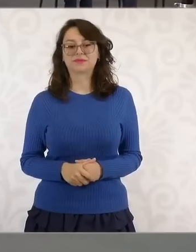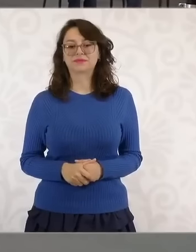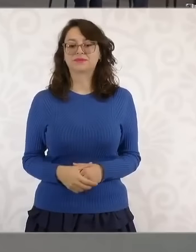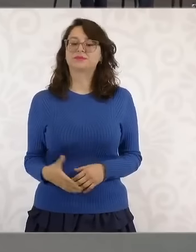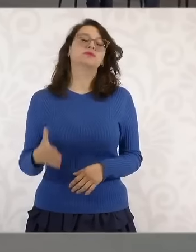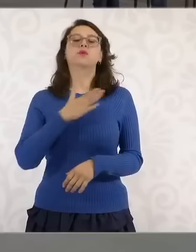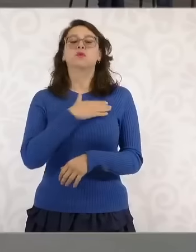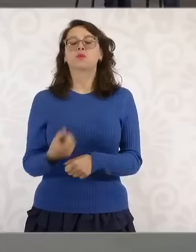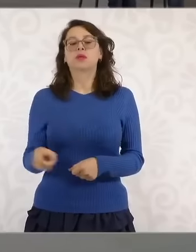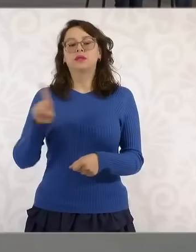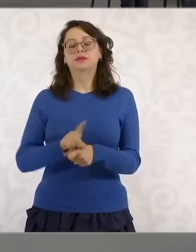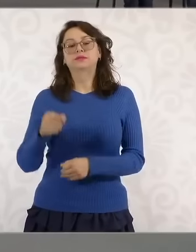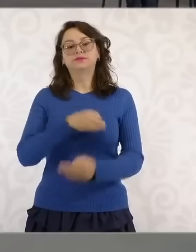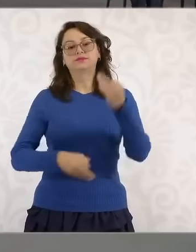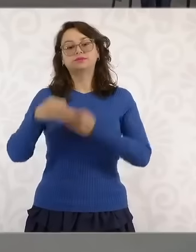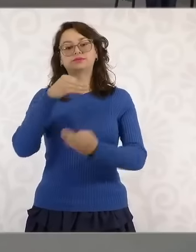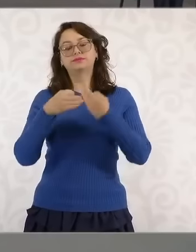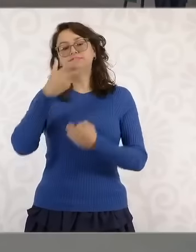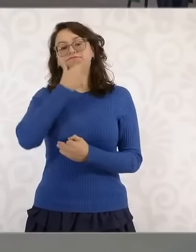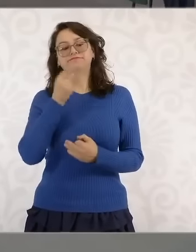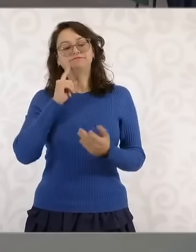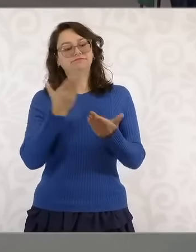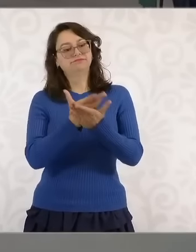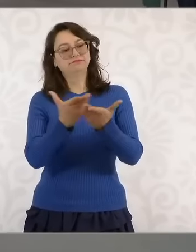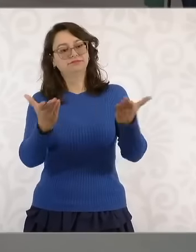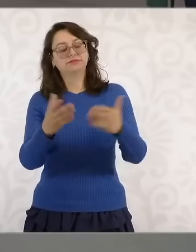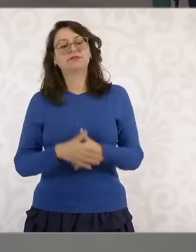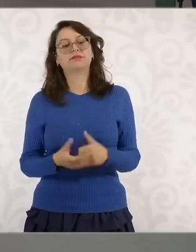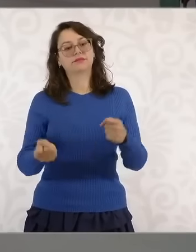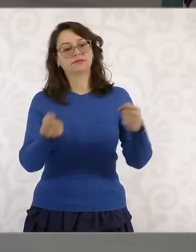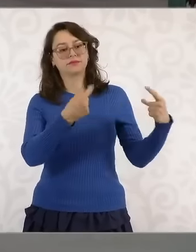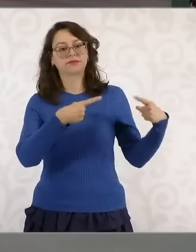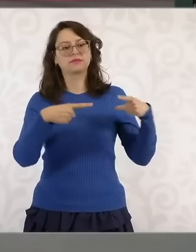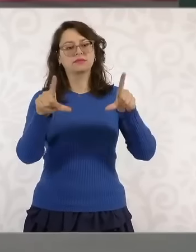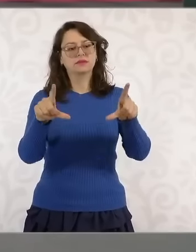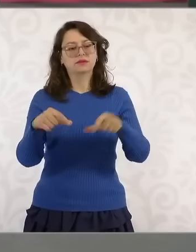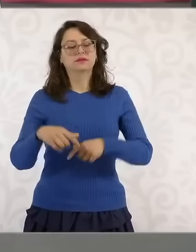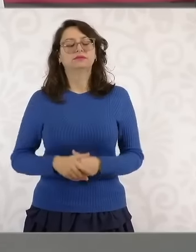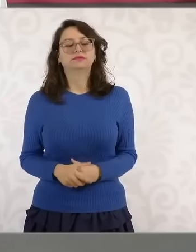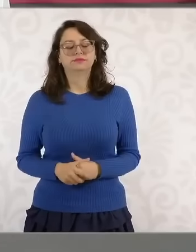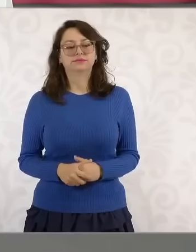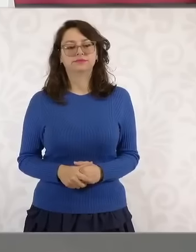conferencia de prensa, el gobierno de México informó que se cobrará a partir de enero del